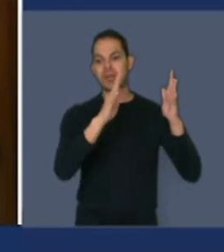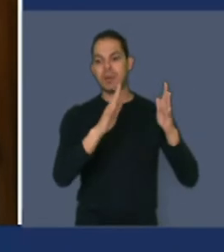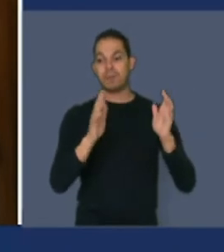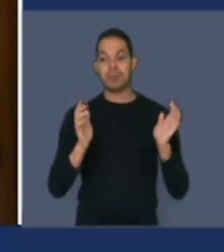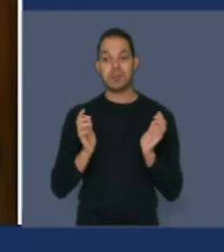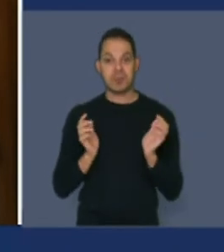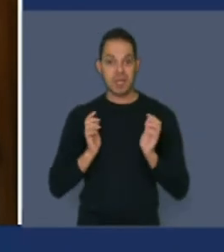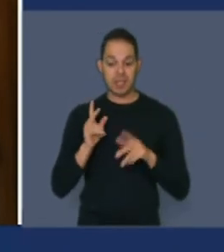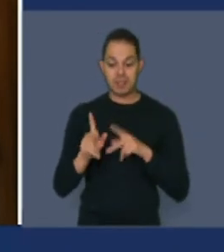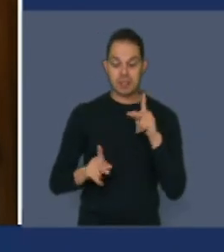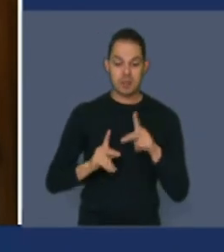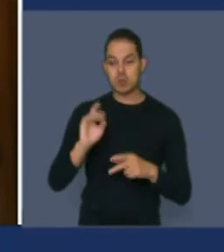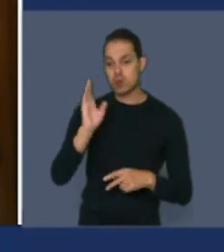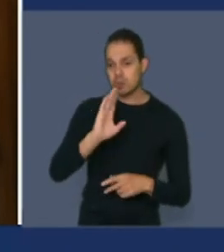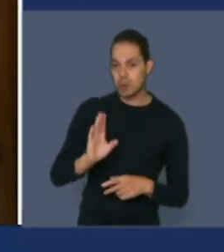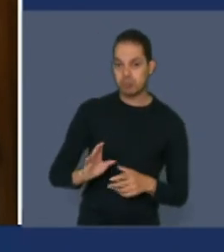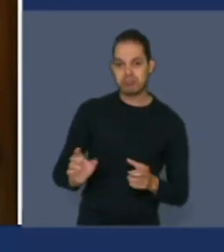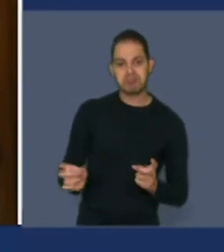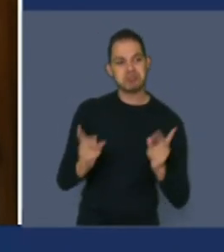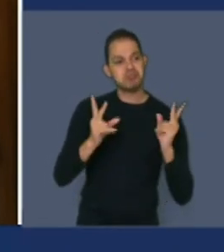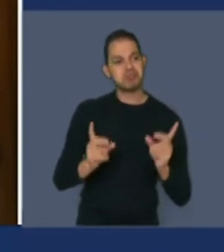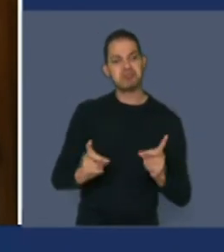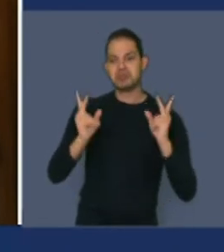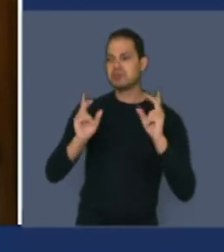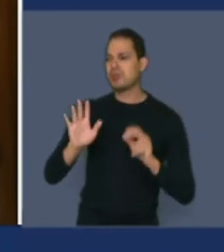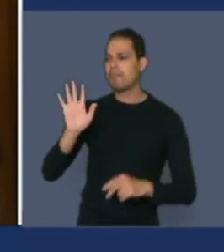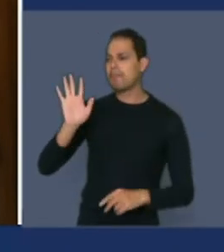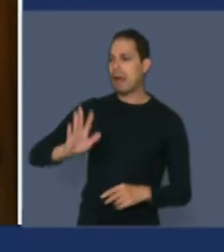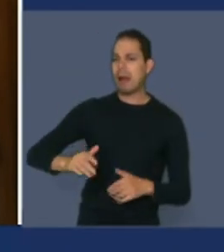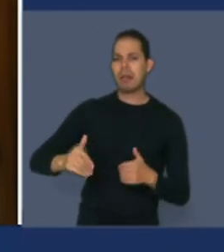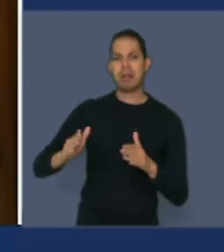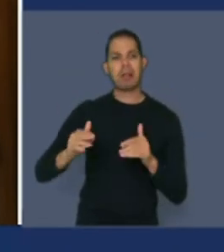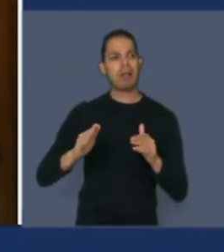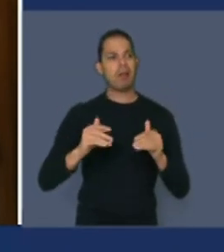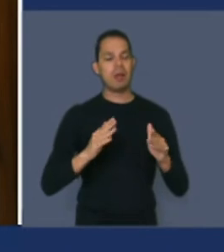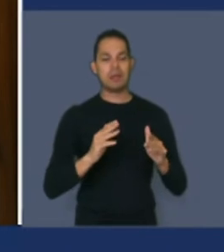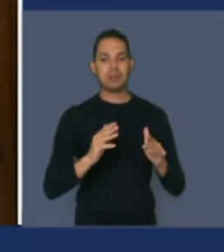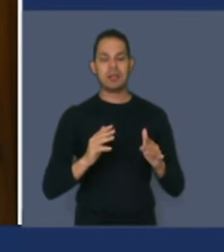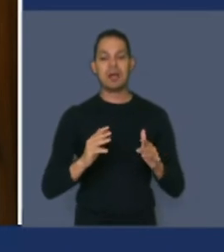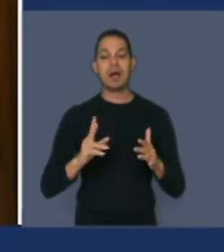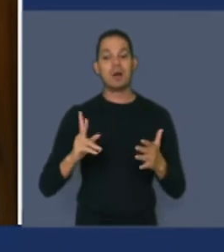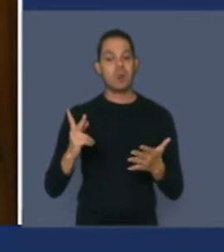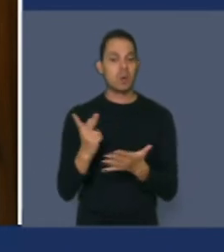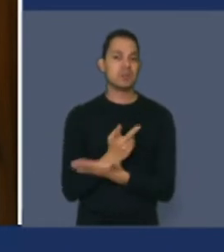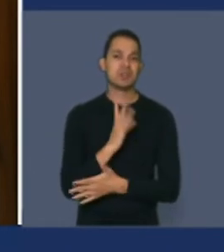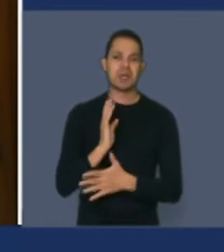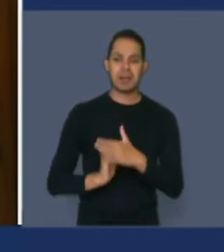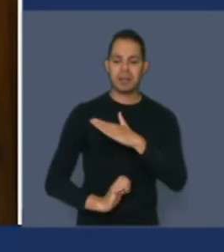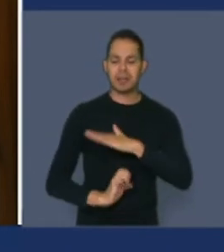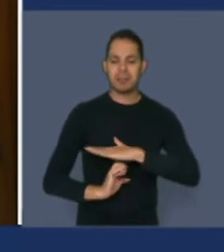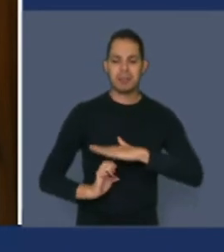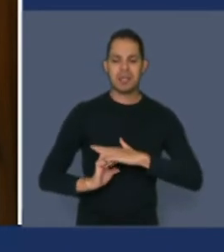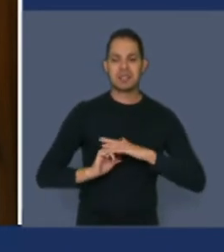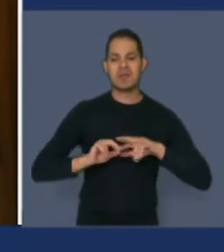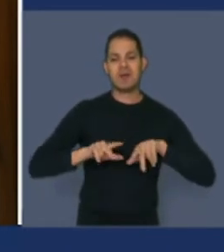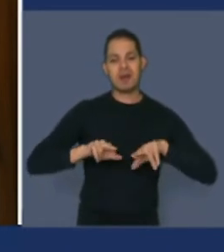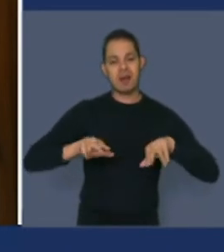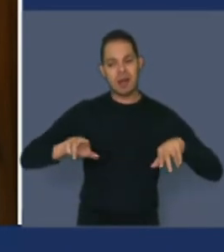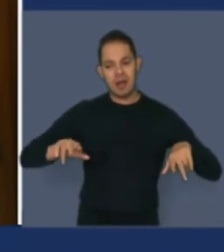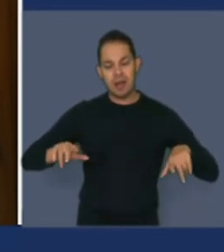POVO BRASILEIRO VÃO SENDO ENTREGUES, FOI ASSIM COM TANTAS EMPRESAS, COM A ELETROBRAS, ESTÃO QUERENDO